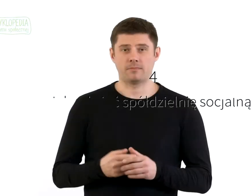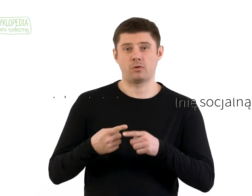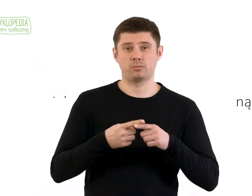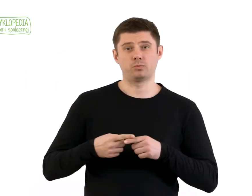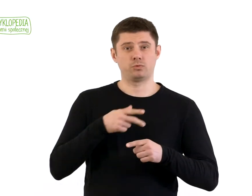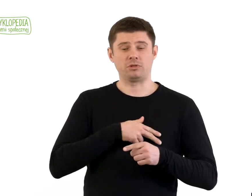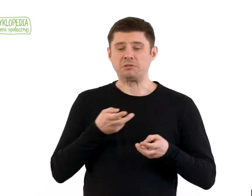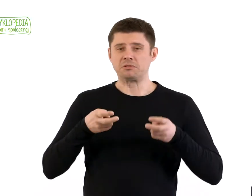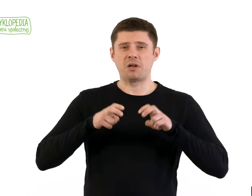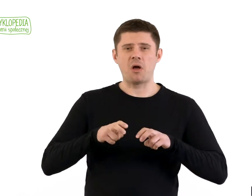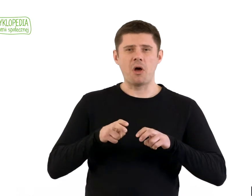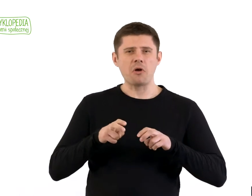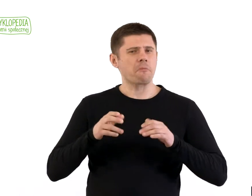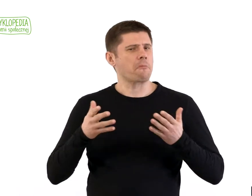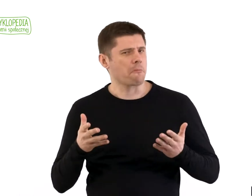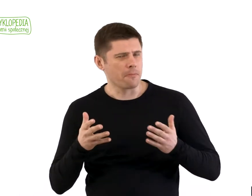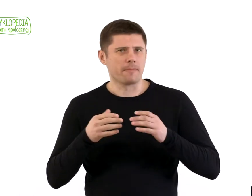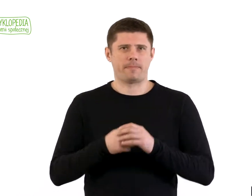Jak założyć spółdzielnię socjalną?